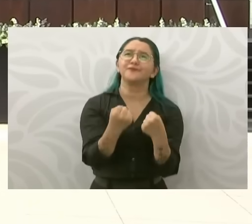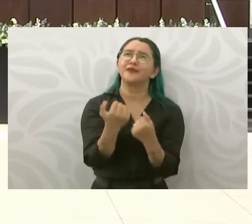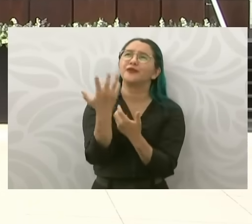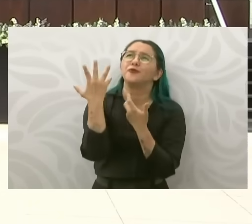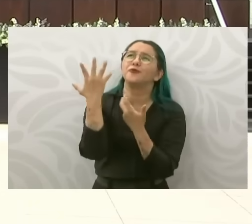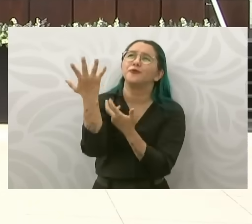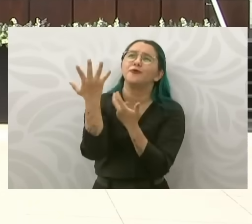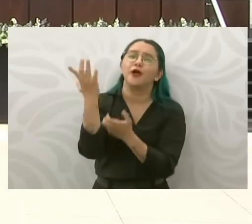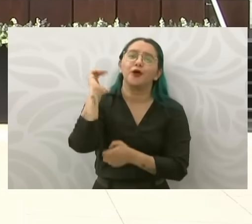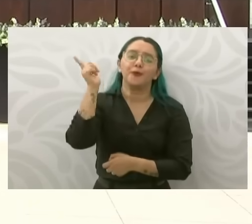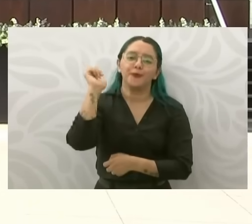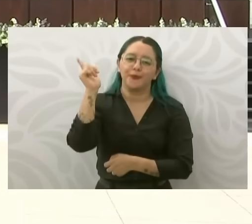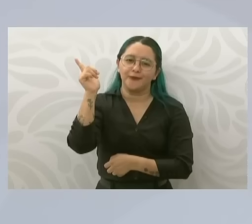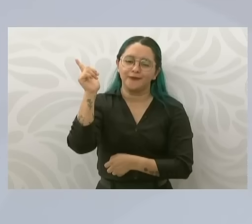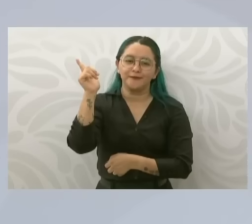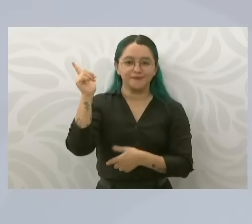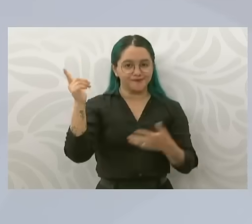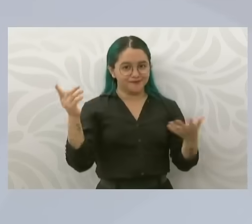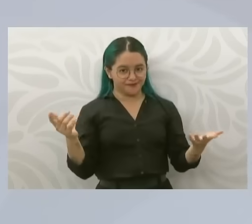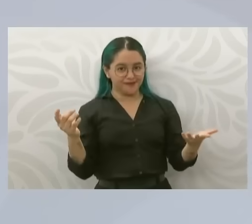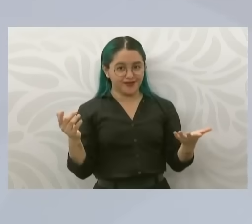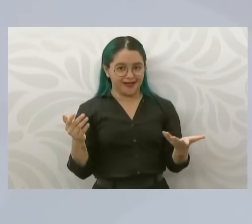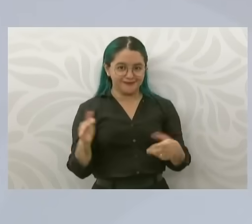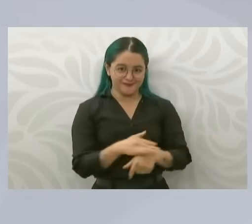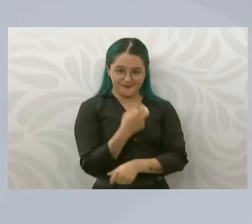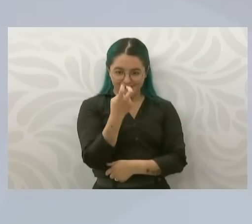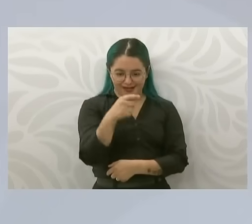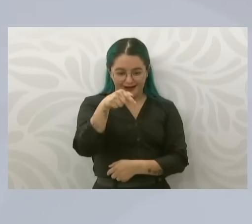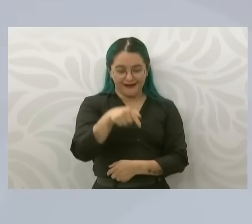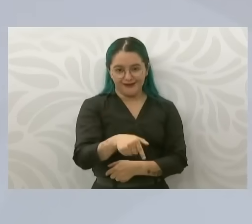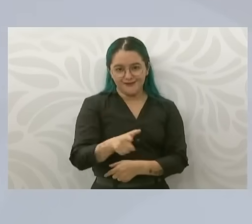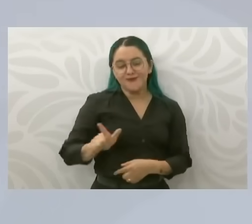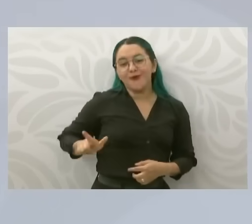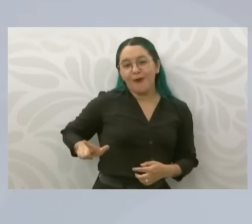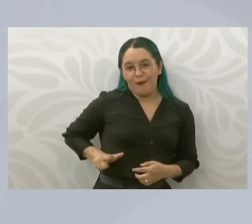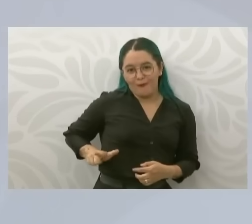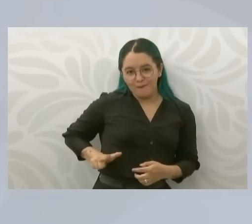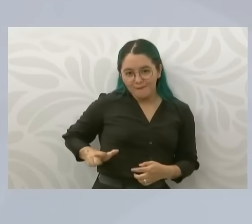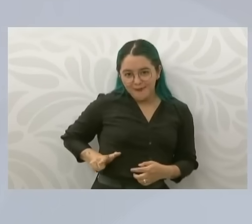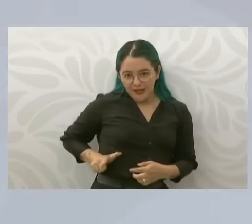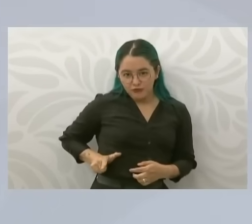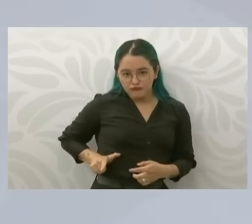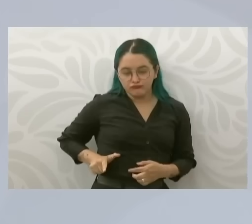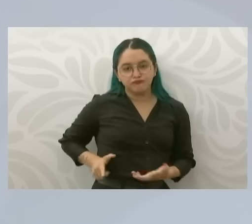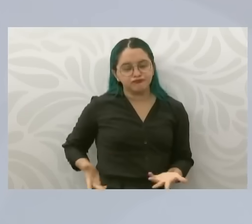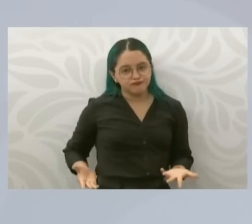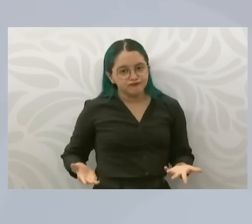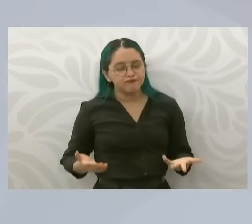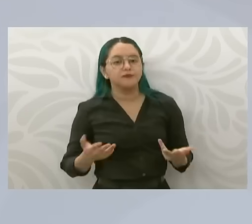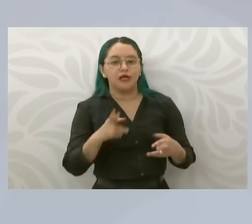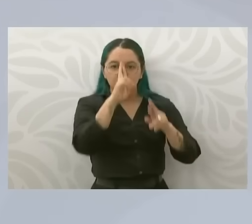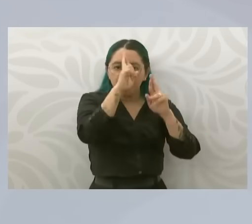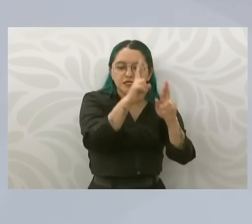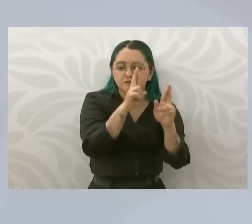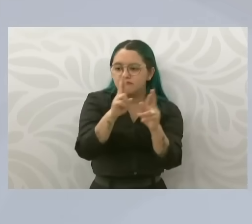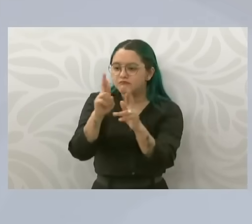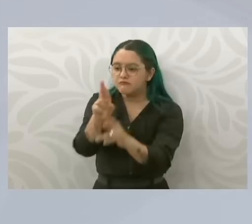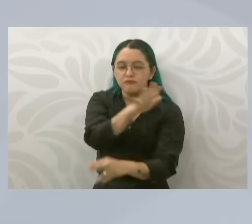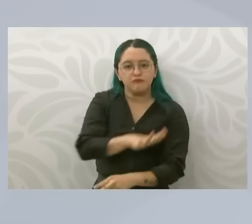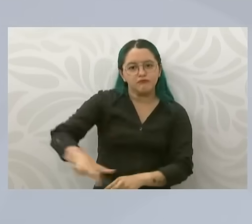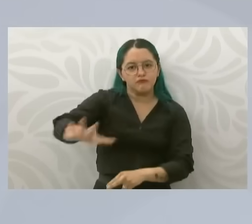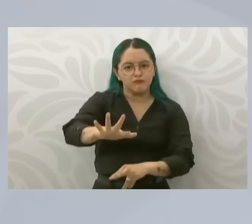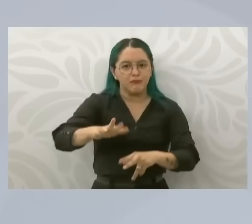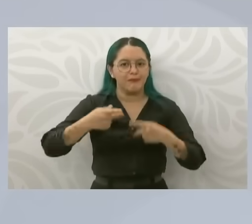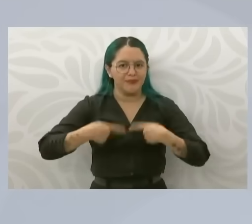para ello solo un gobierno que respete los intereses del pueblo de México puede lograrlo